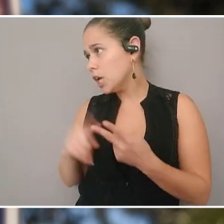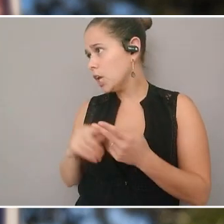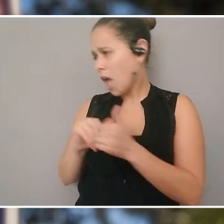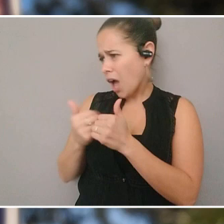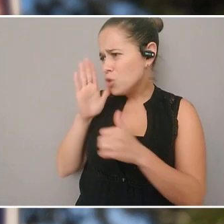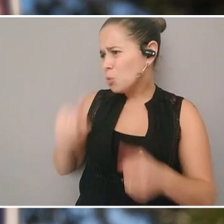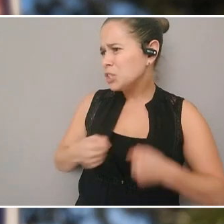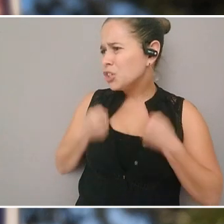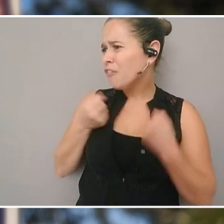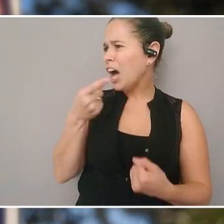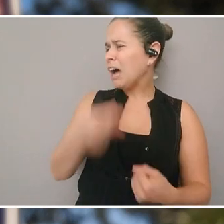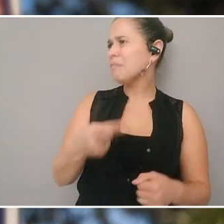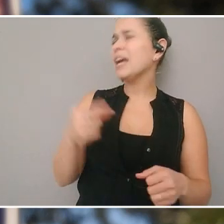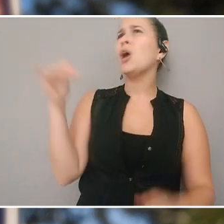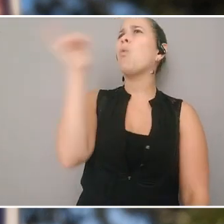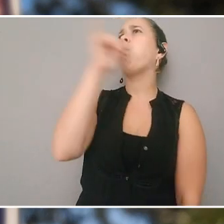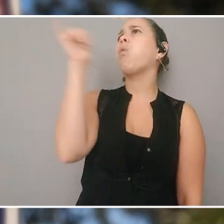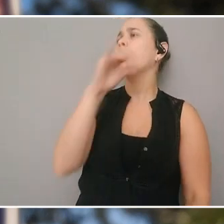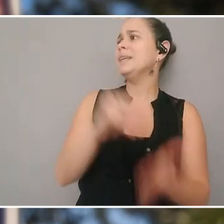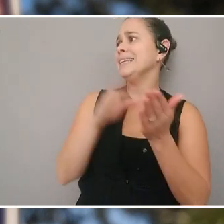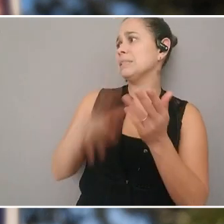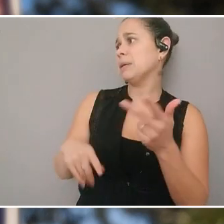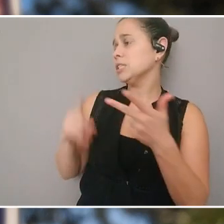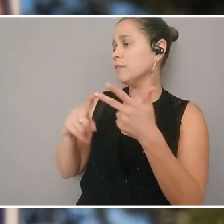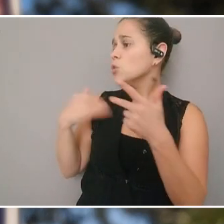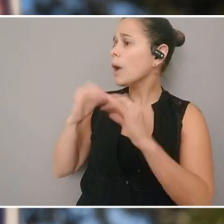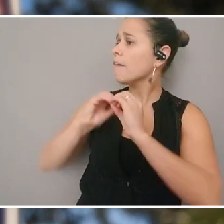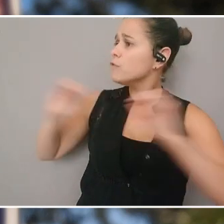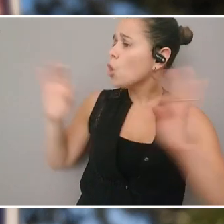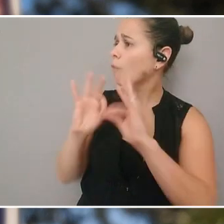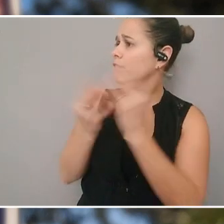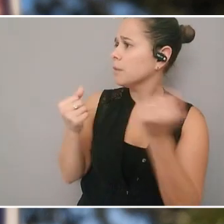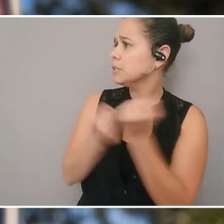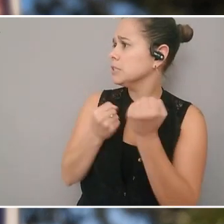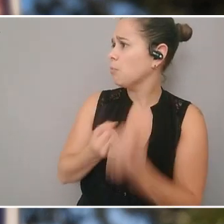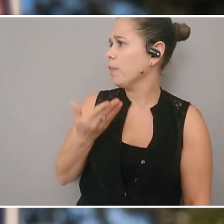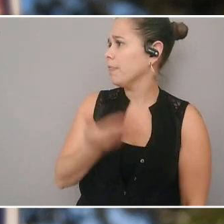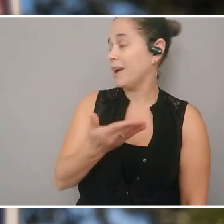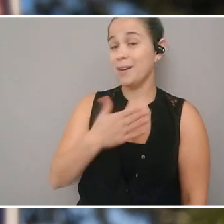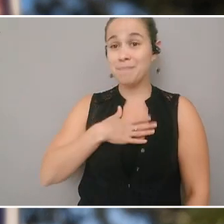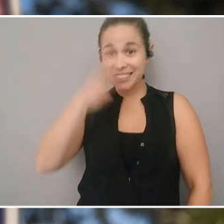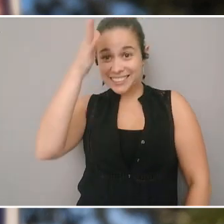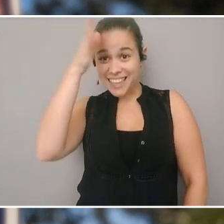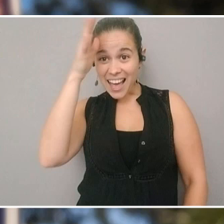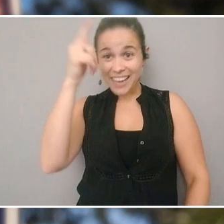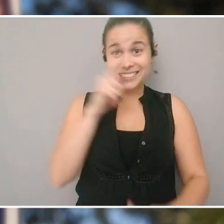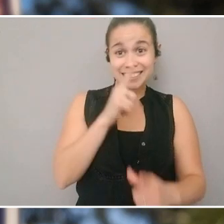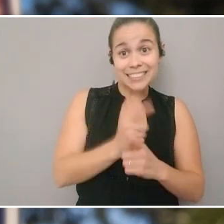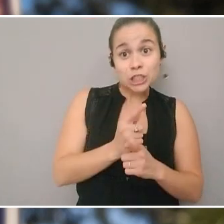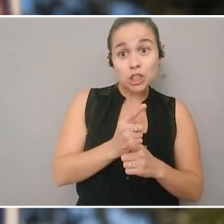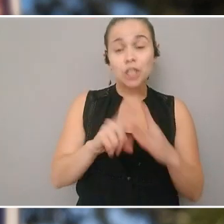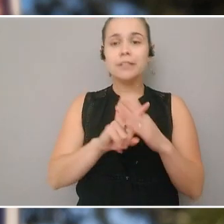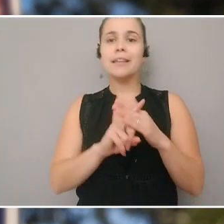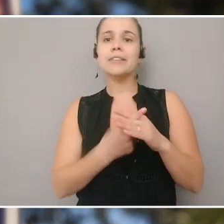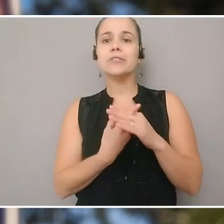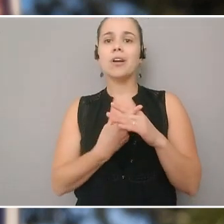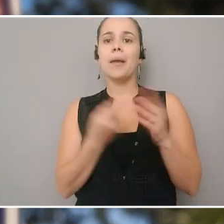Es tan caro allí. No tienes familia allí. Mi papá y mi hermana incluso